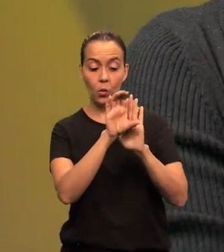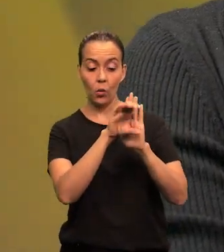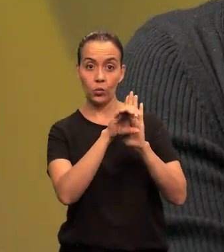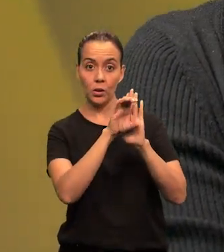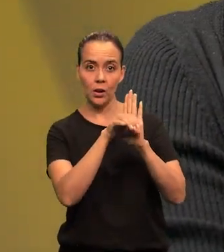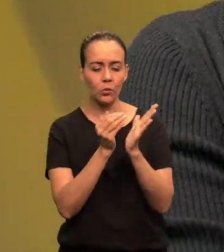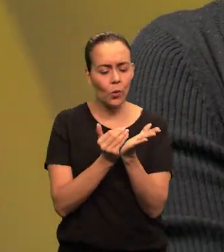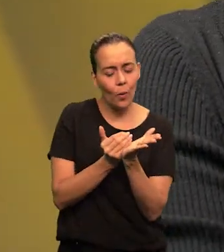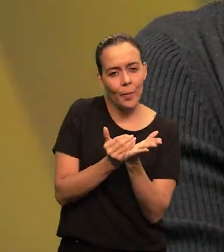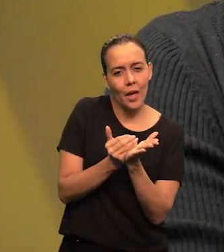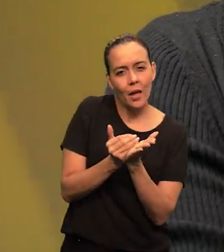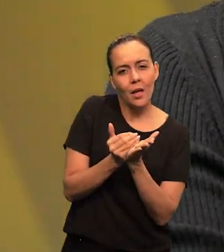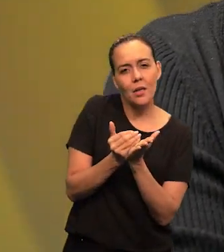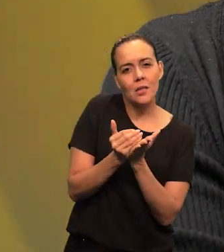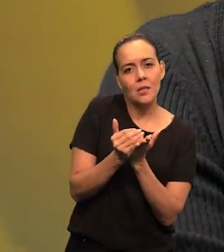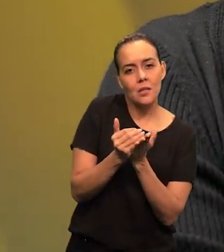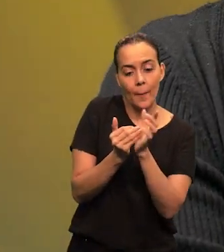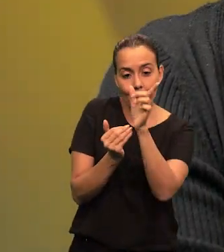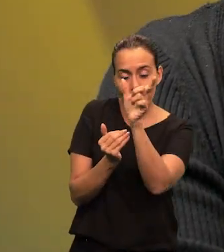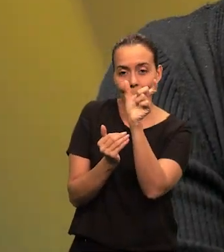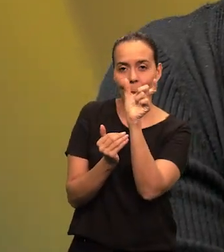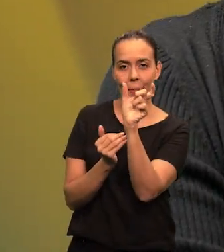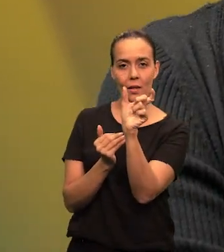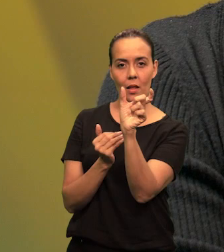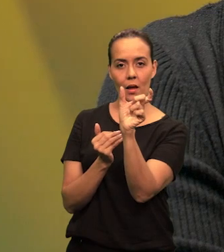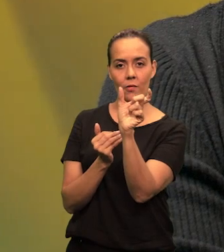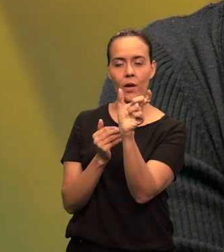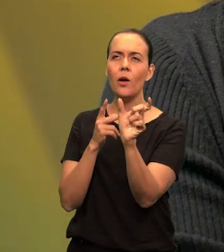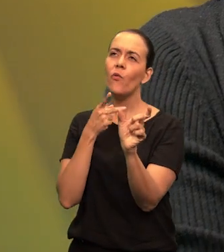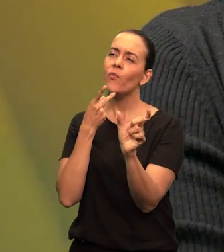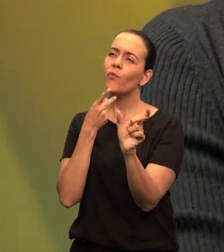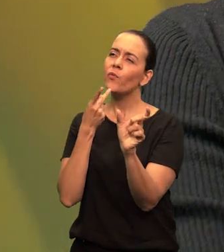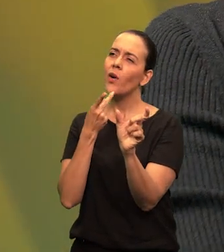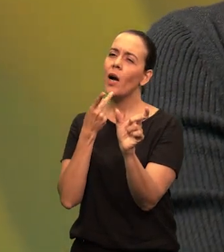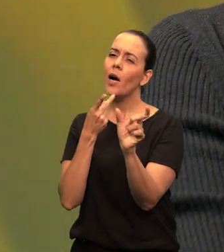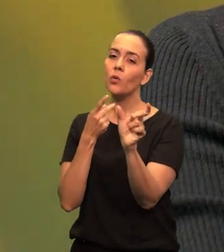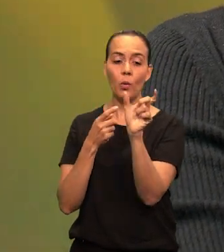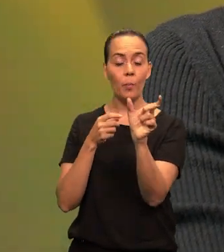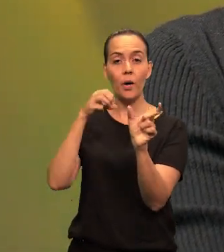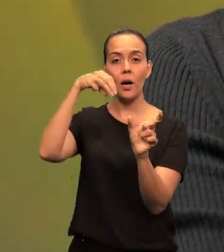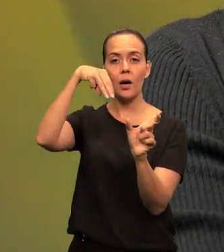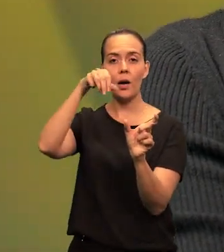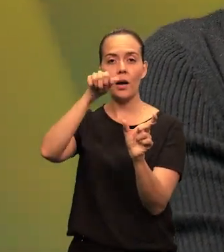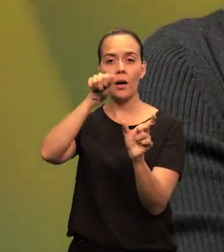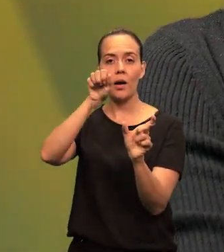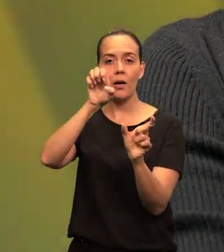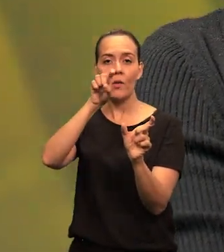O conceito nasce, na verdade, no nascimento da palavra. Quando eu digo a palavra "mãe", por exemplo.